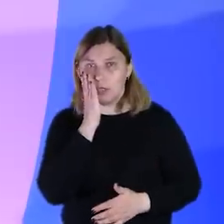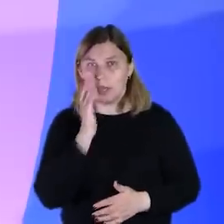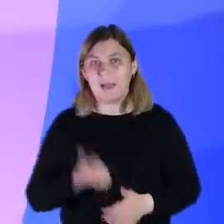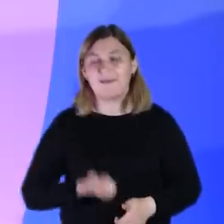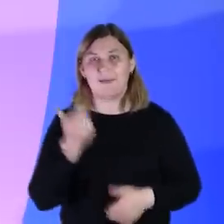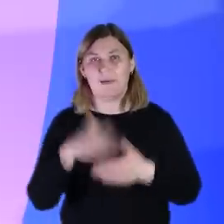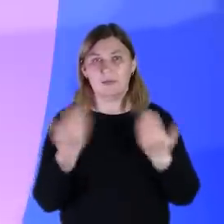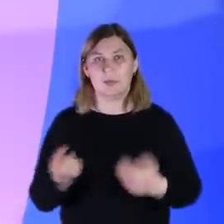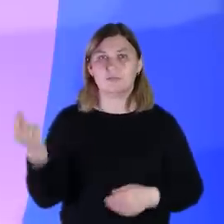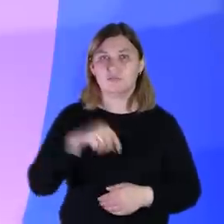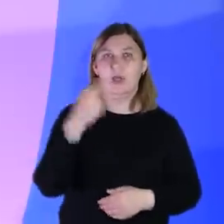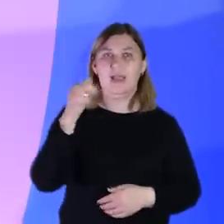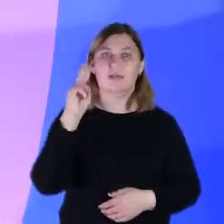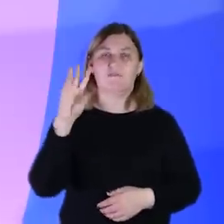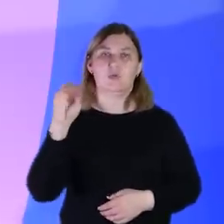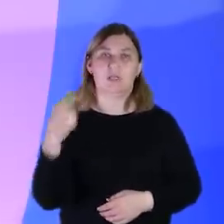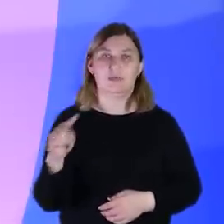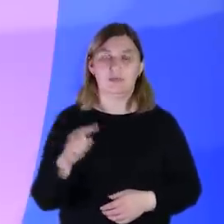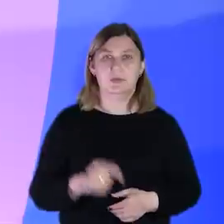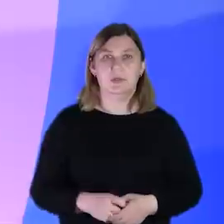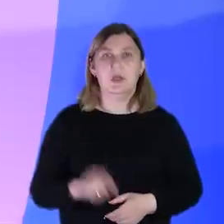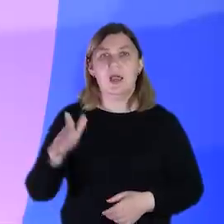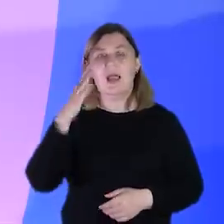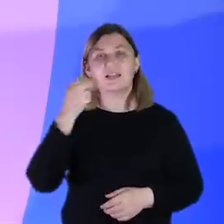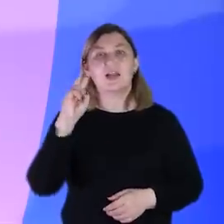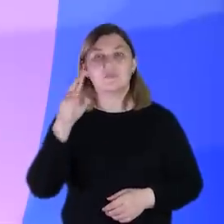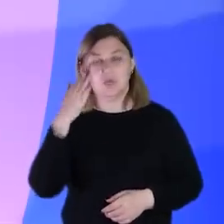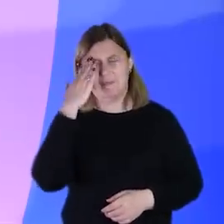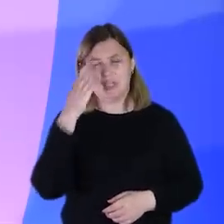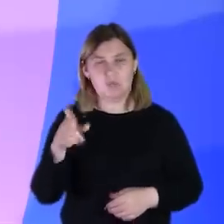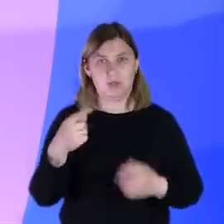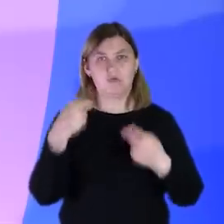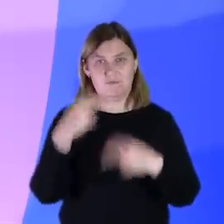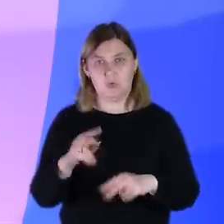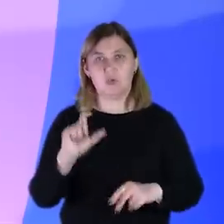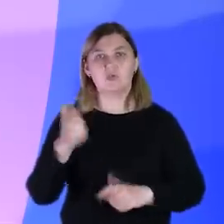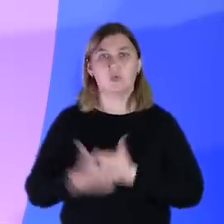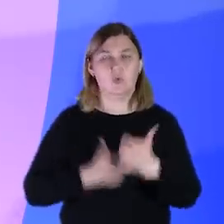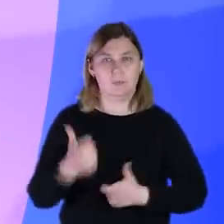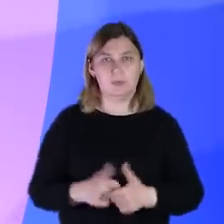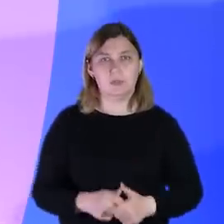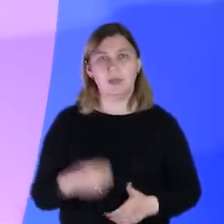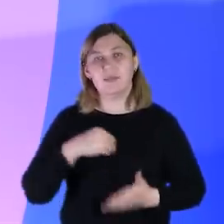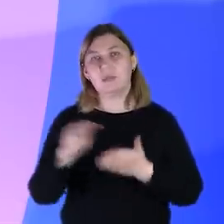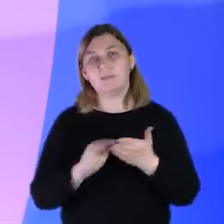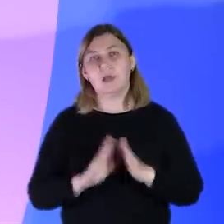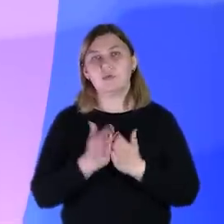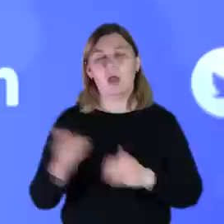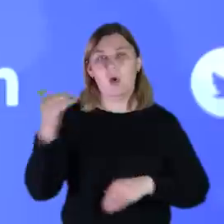kilku dniach przychodziło po nich NKWD. Czyli NKWD doskonale wiedziało, że wrócili i czym się zajmowali. -O czym napisałem w swojej książce w ostatnim rozdziale ,